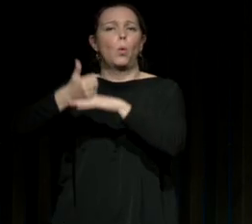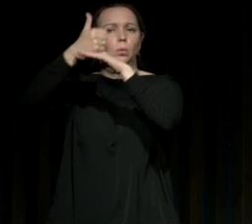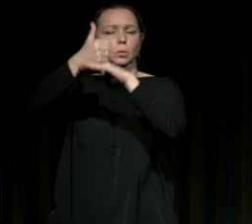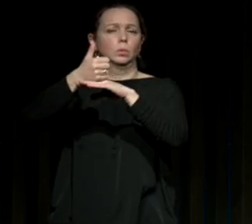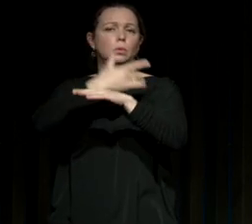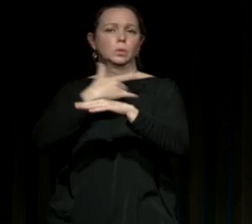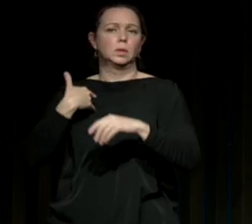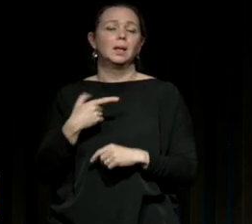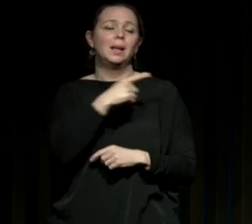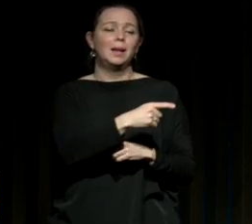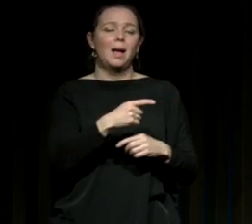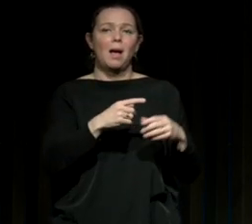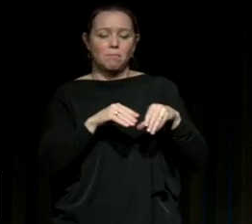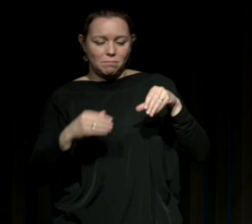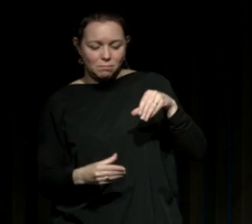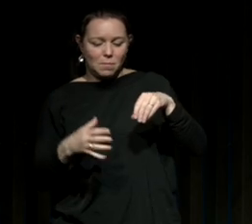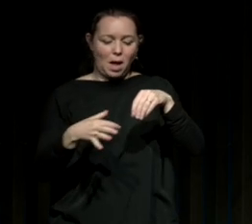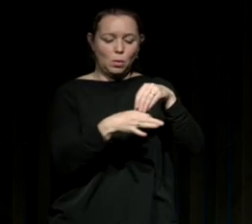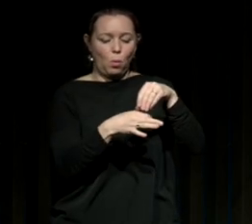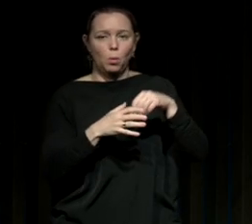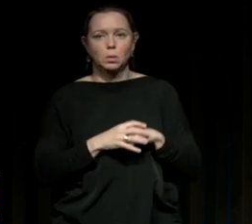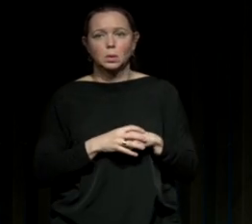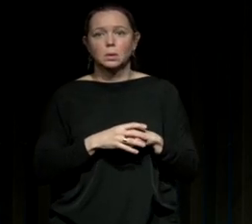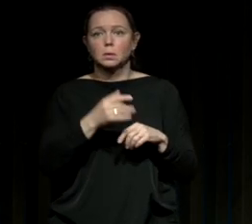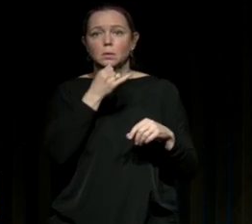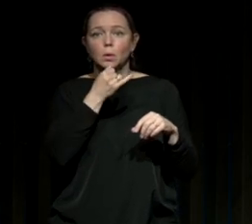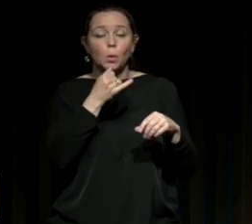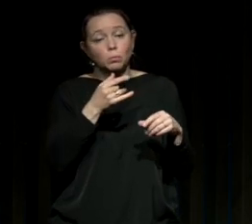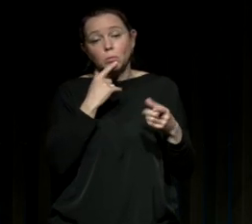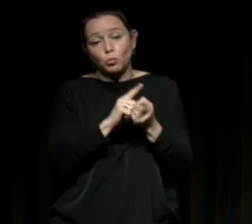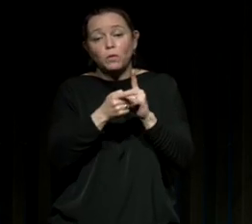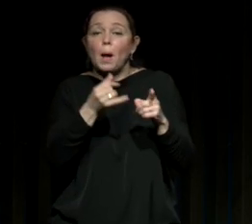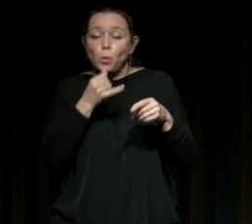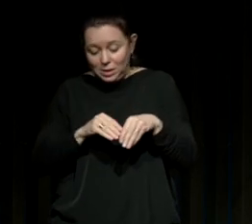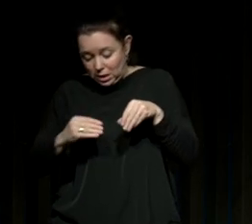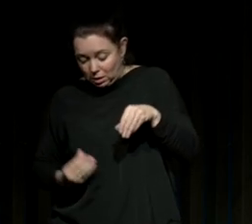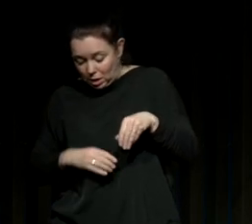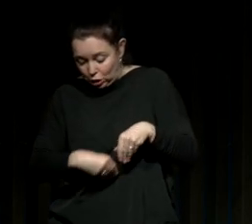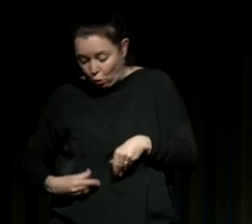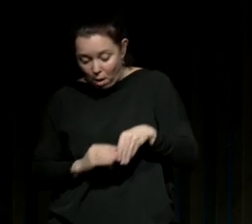l'anneau gastrique ajustable on va faire un petit estomac grâce à un anneau qu'on peut ajuster et